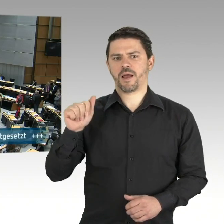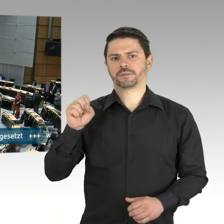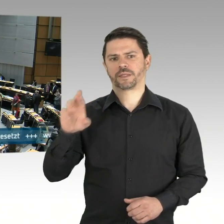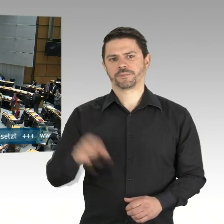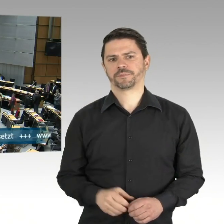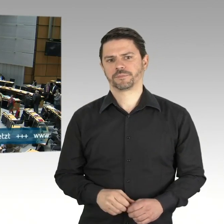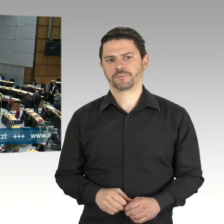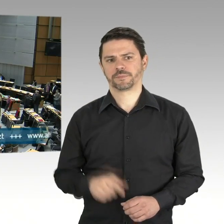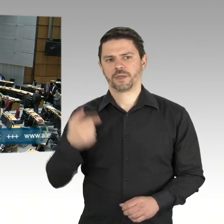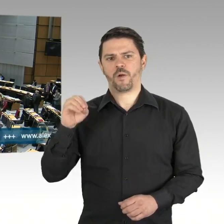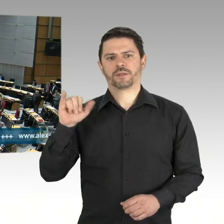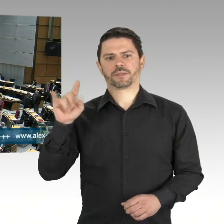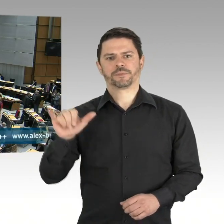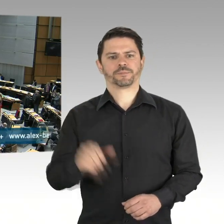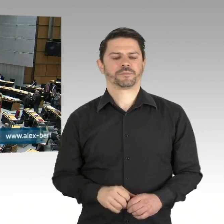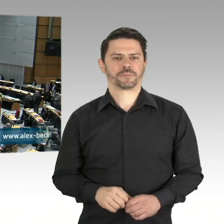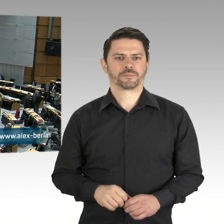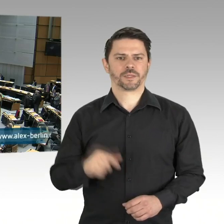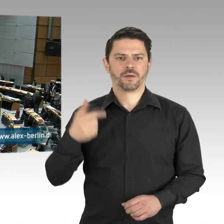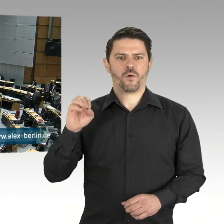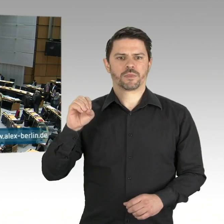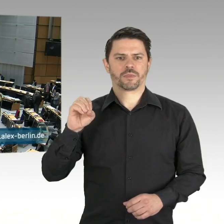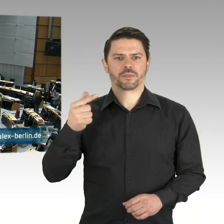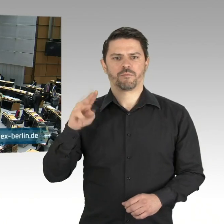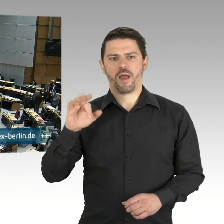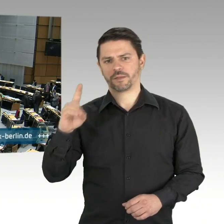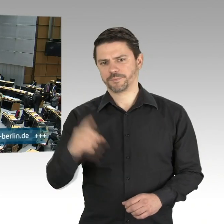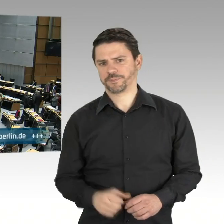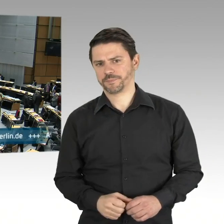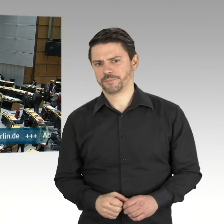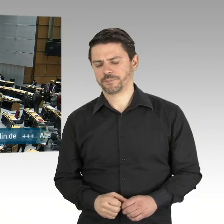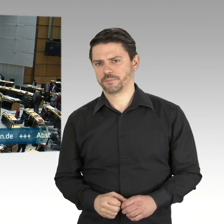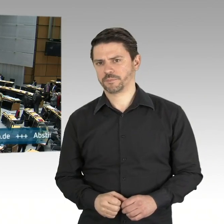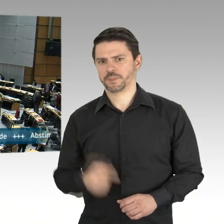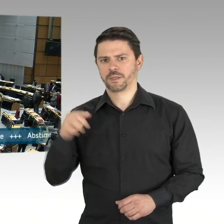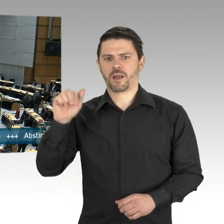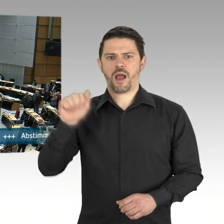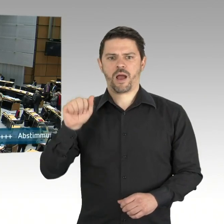Frau Gabriele Gottwald. Herr Christian Gräff. Herr Florian Graf.